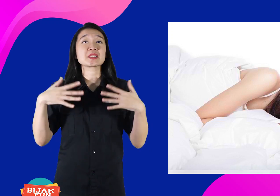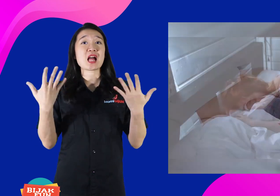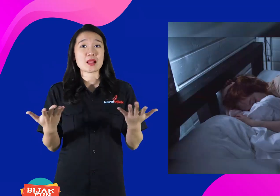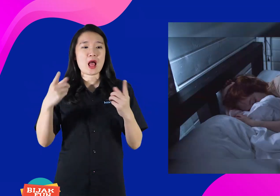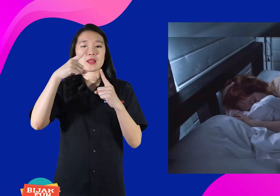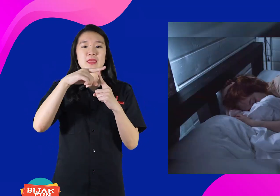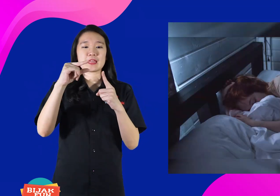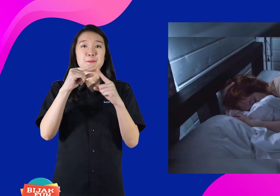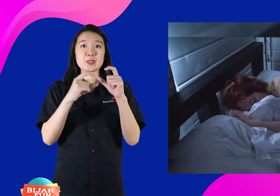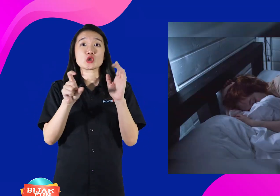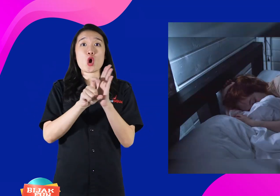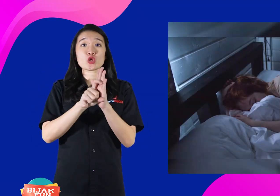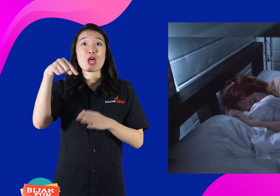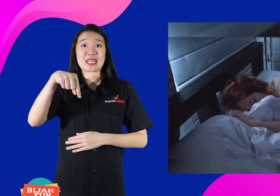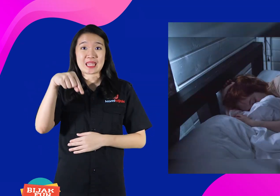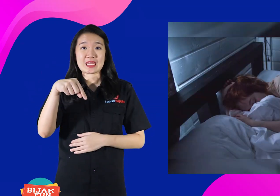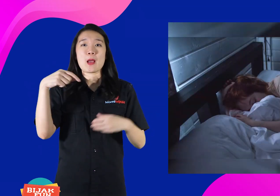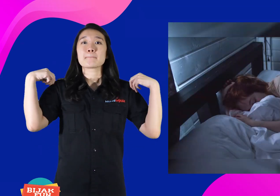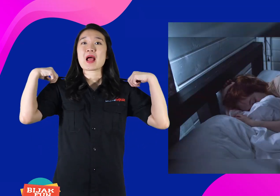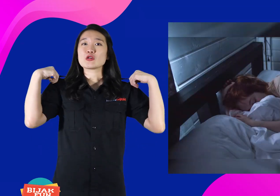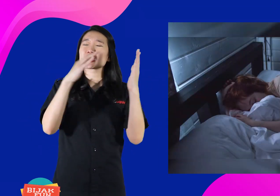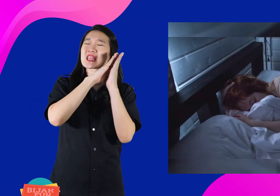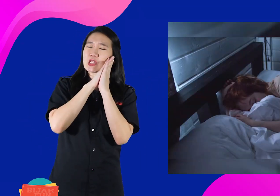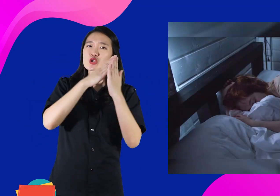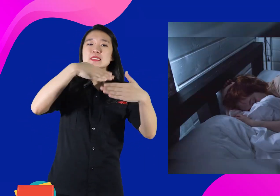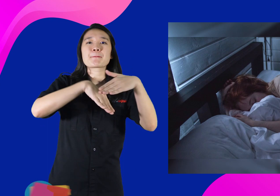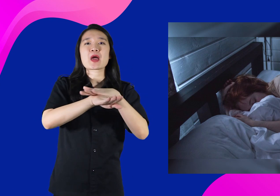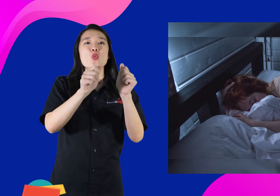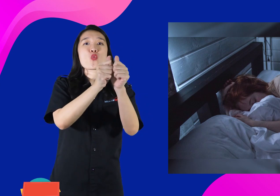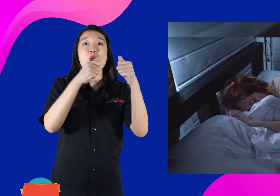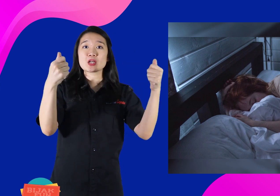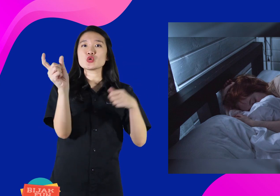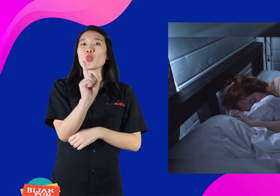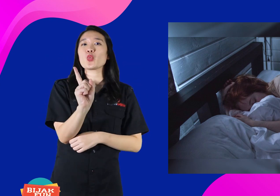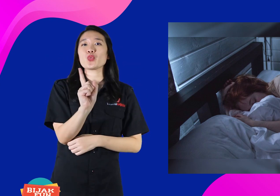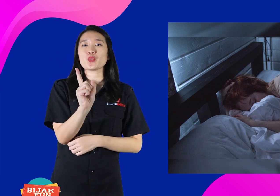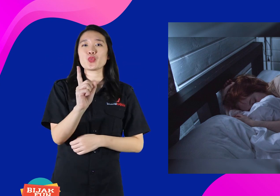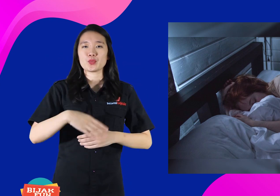Misalnya, tips ini, baju tidur disimpan dalam kulkas dulu.